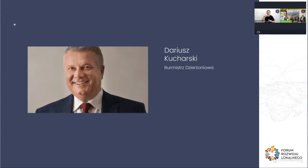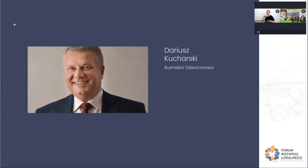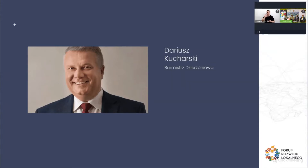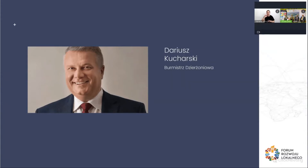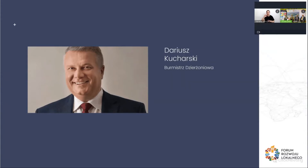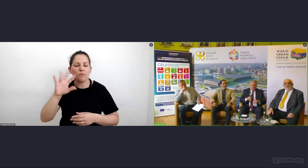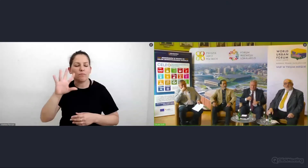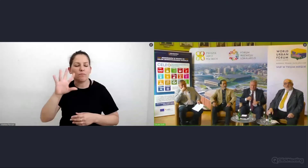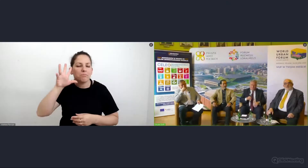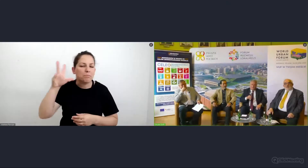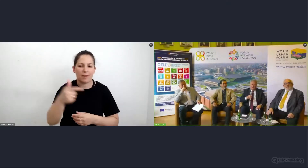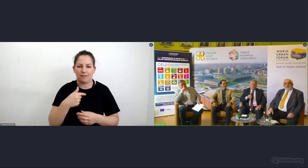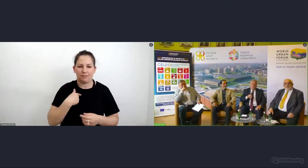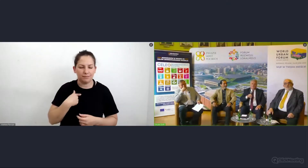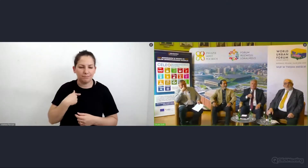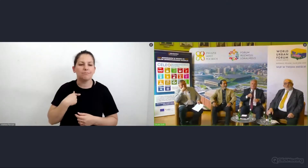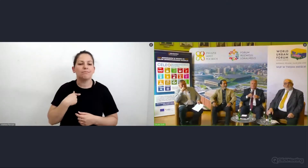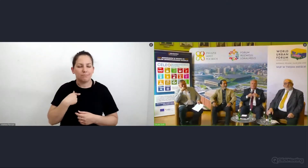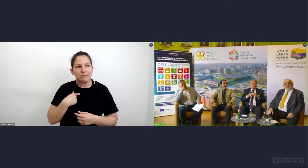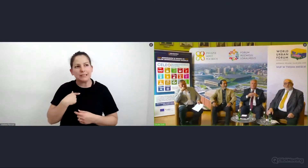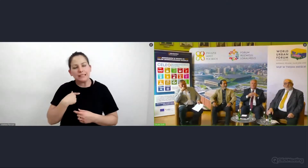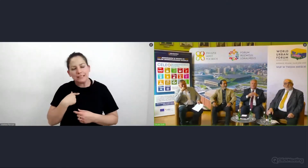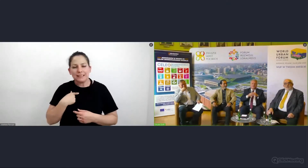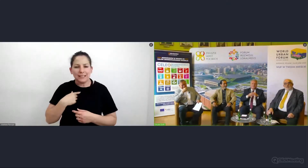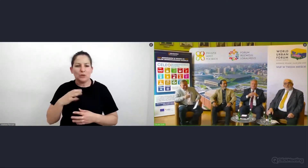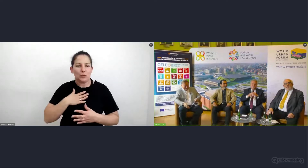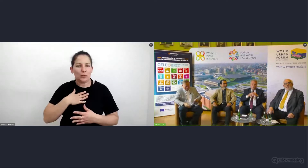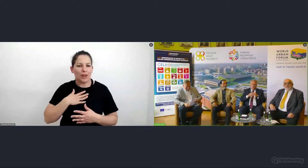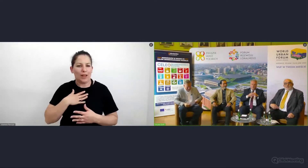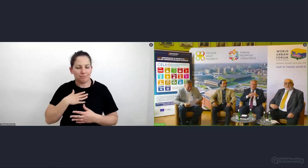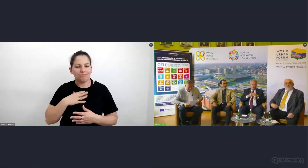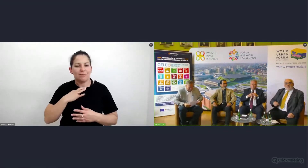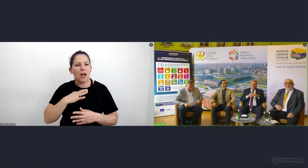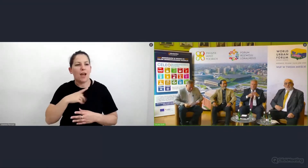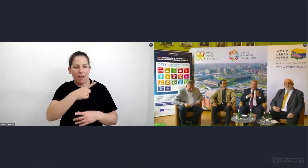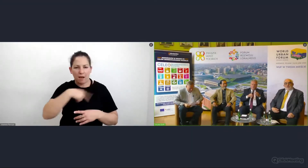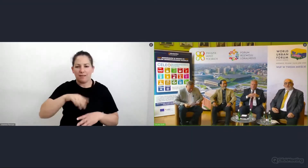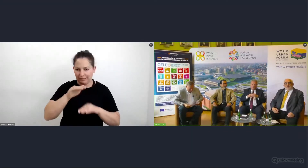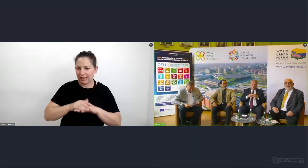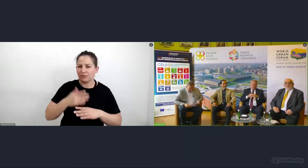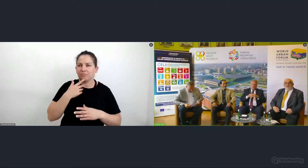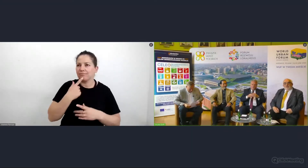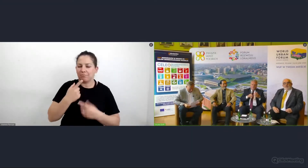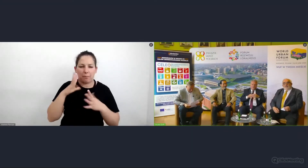nie jestem tutaj obiektywny, ale myślę, że podzielicie moją opinię. Natomiast proszę państwa, jeszcze dwa zdania